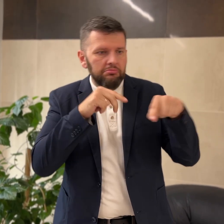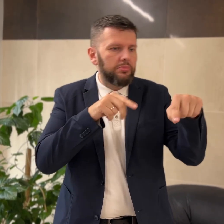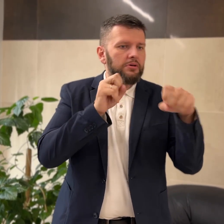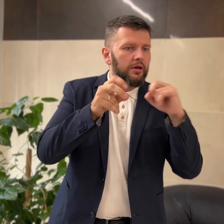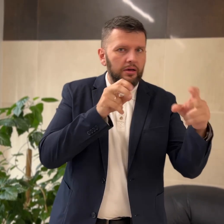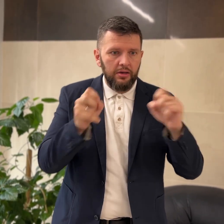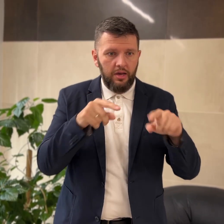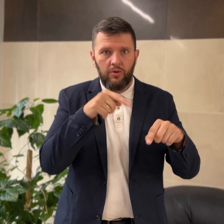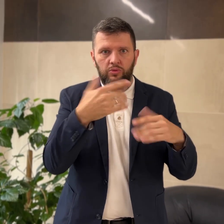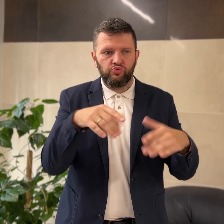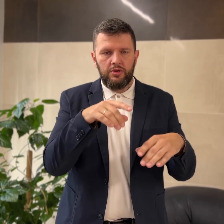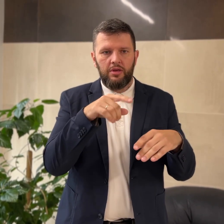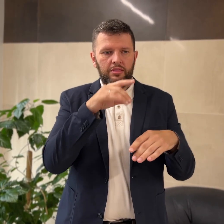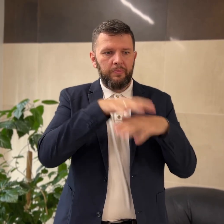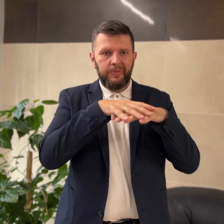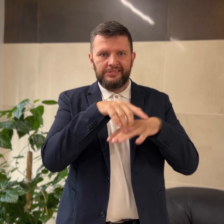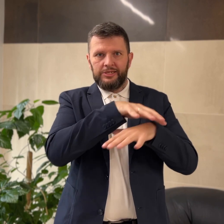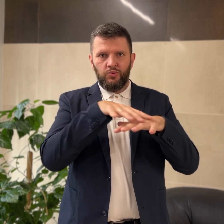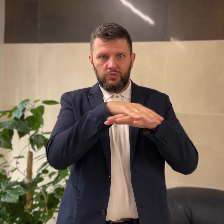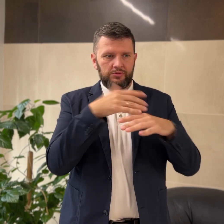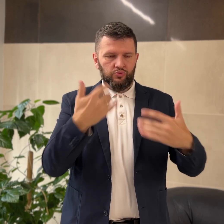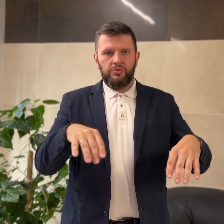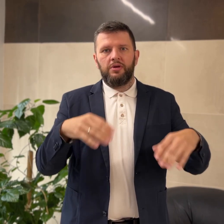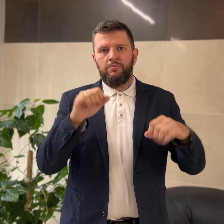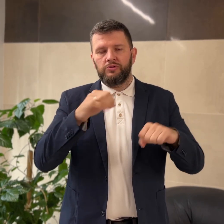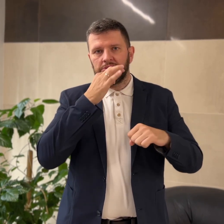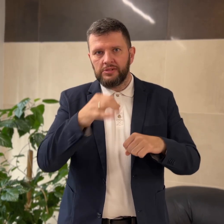они с вниманием уже относятся к решению задач.